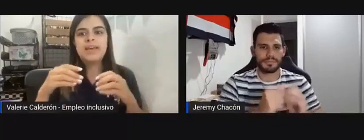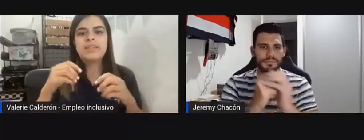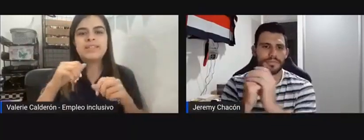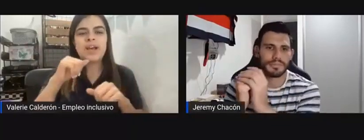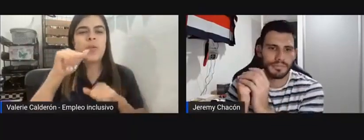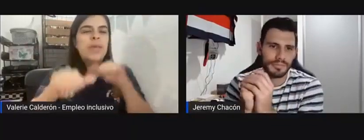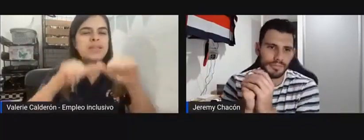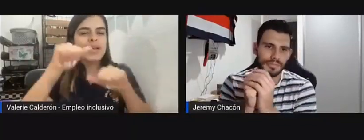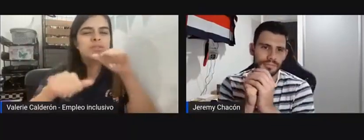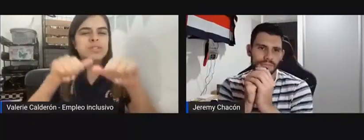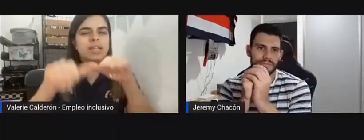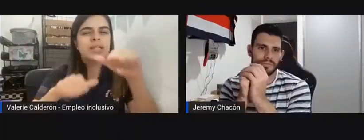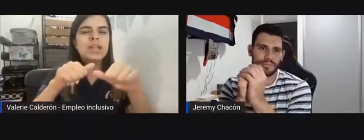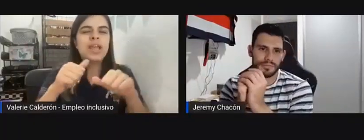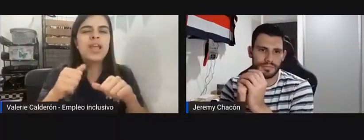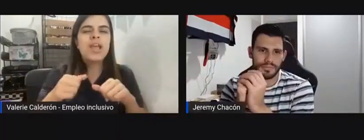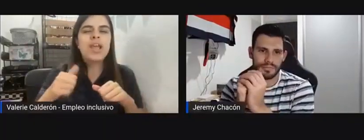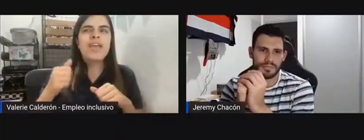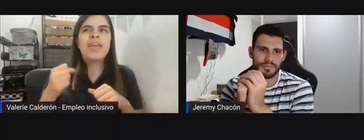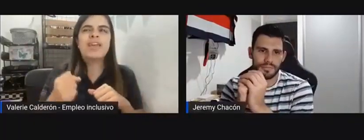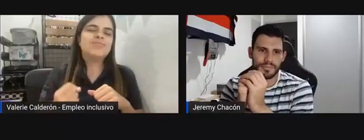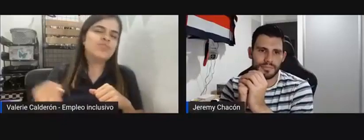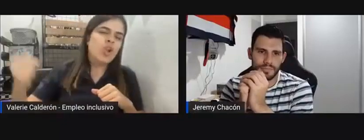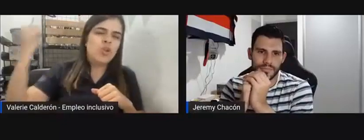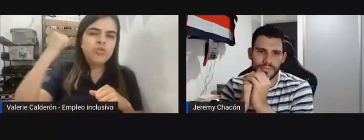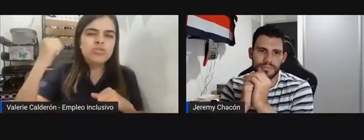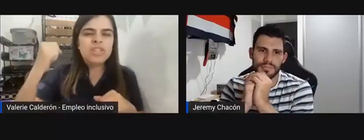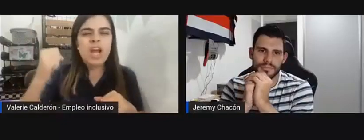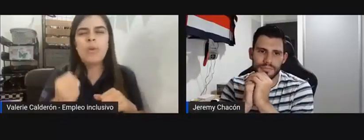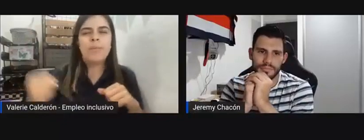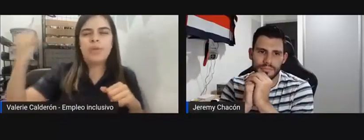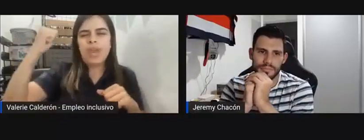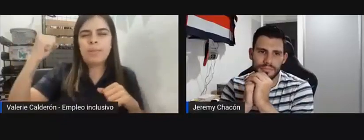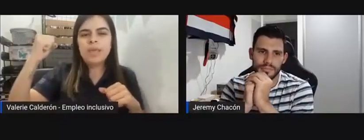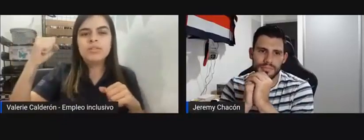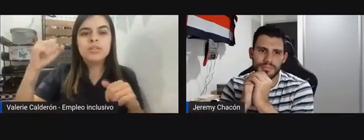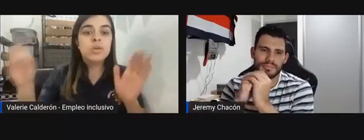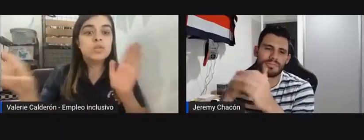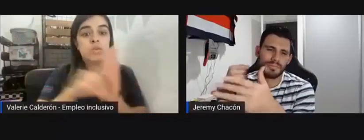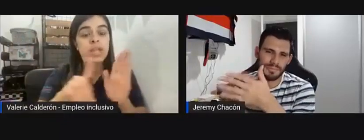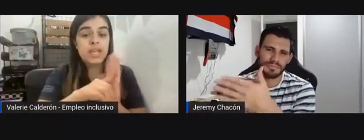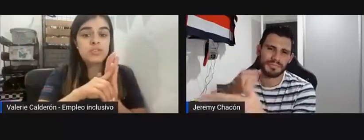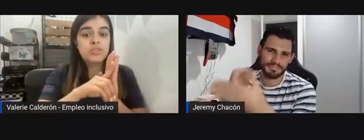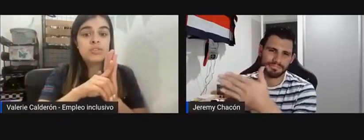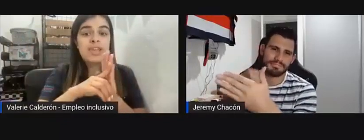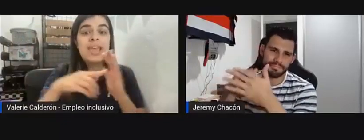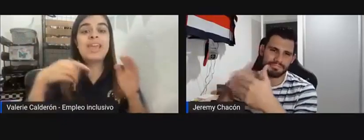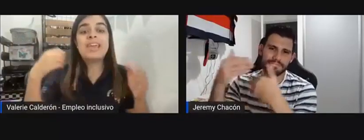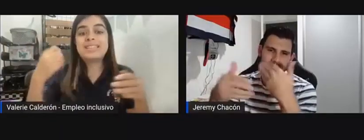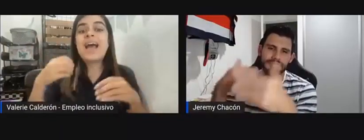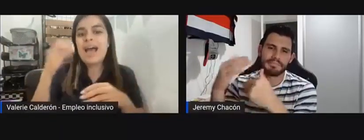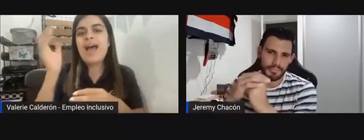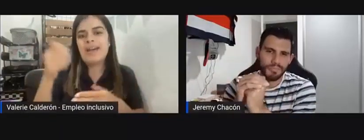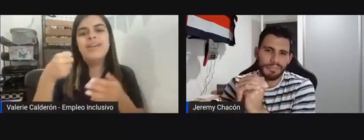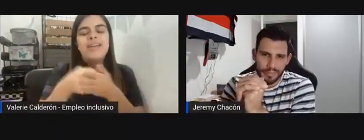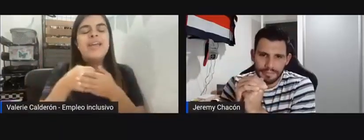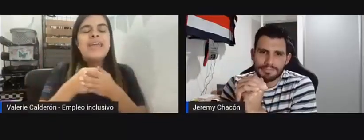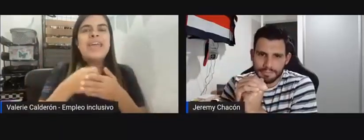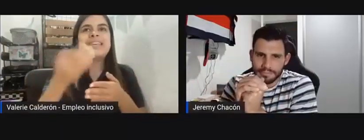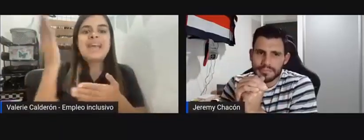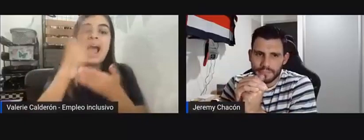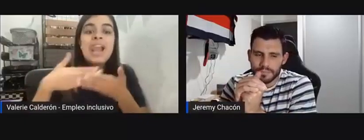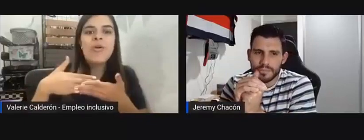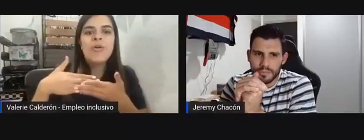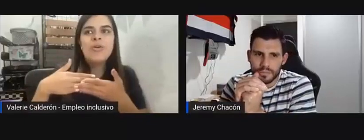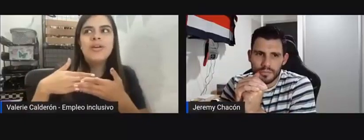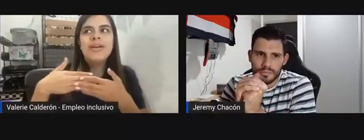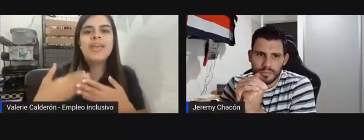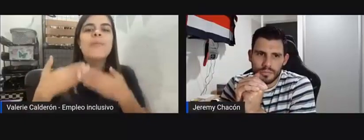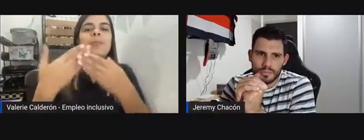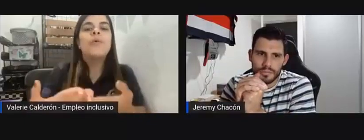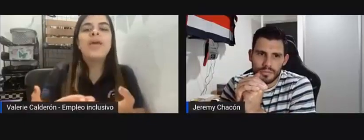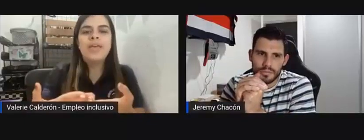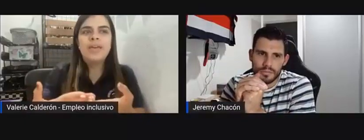están como en esa constante lucha o empoderamiento de sus derechos que es Ajá que es algo que pueden